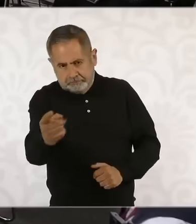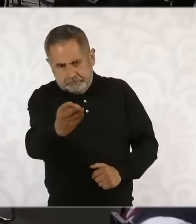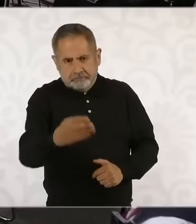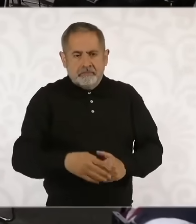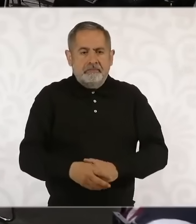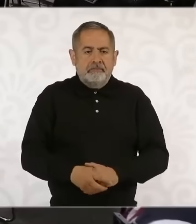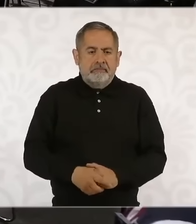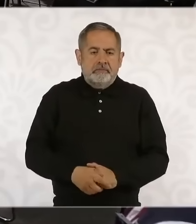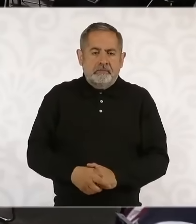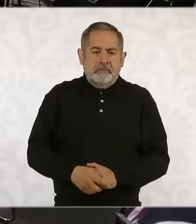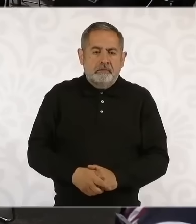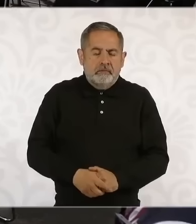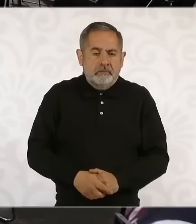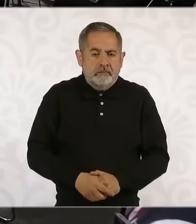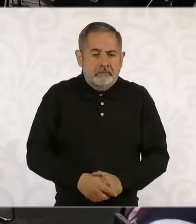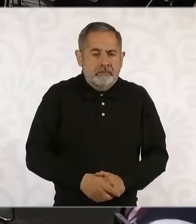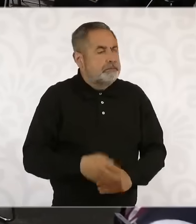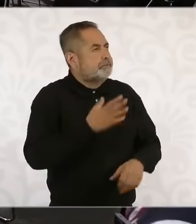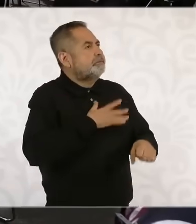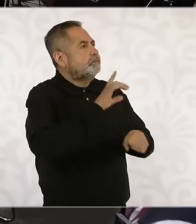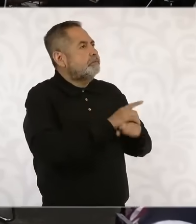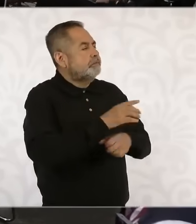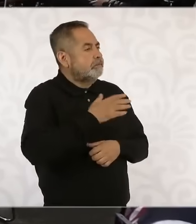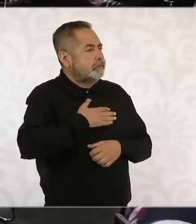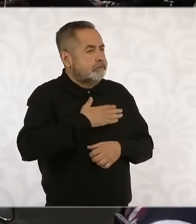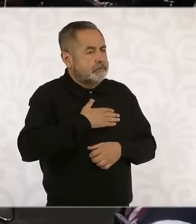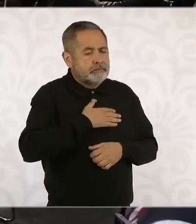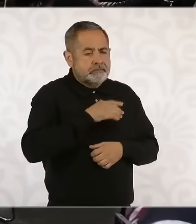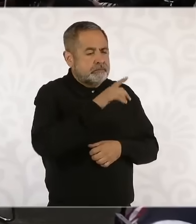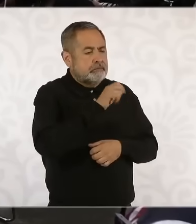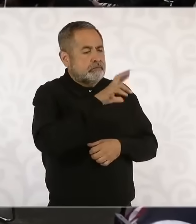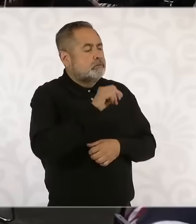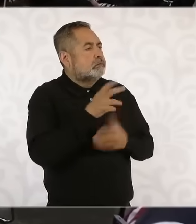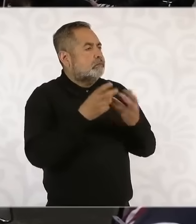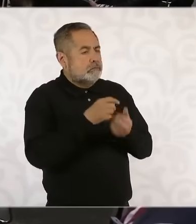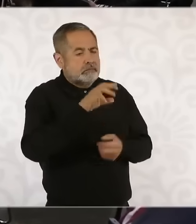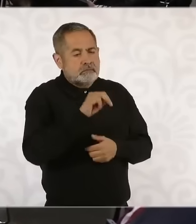Qué amable. Muchas gracias. Buen día. Laura Belati de NX Noticias. Buen día. Eh, secretaria,